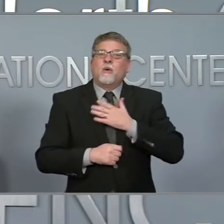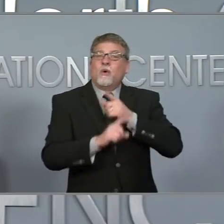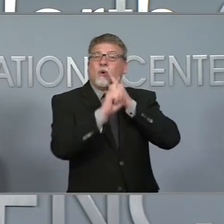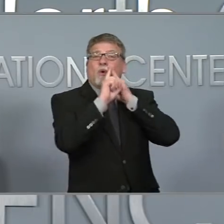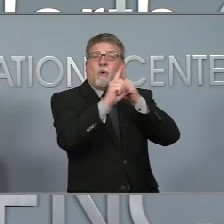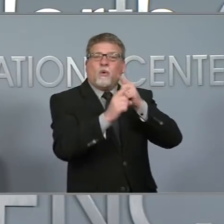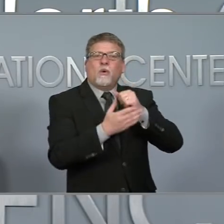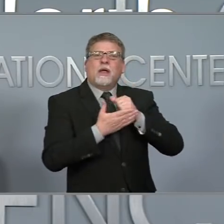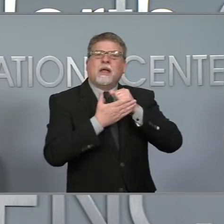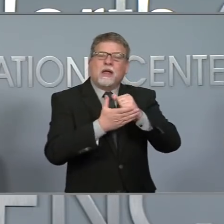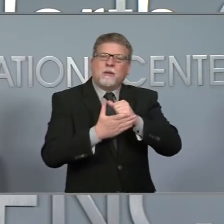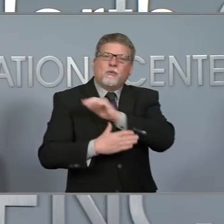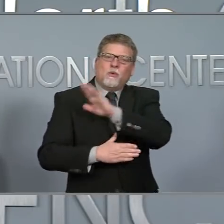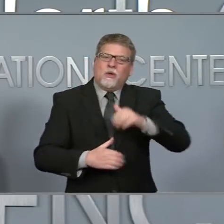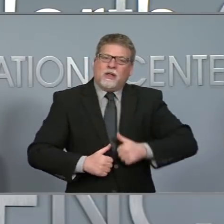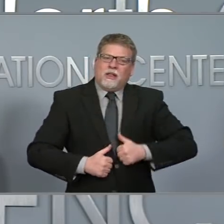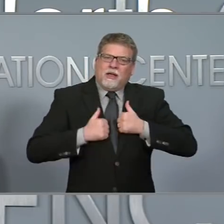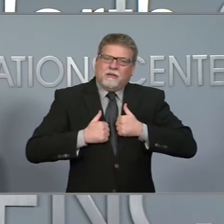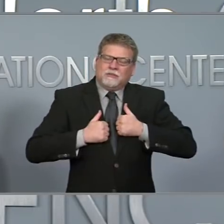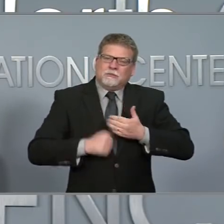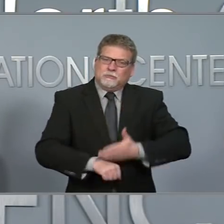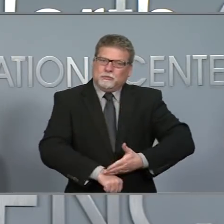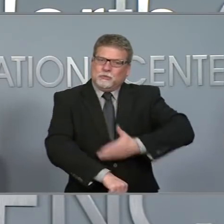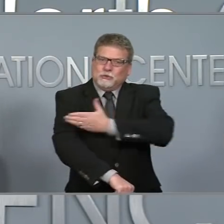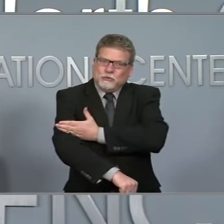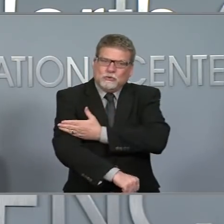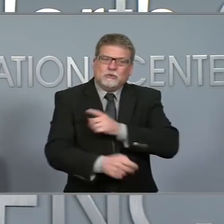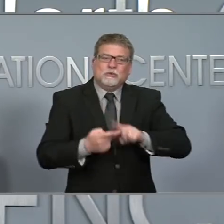tratamientos para las personas. Como dije, anteriormente, las tendencias de casos están